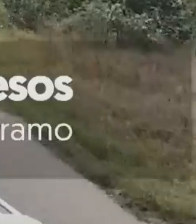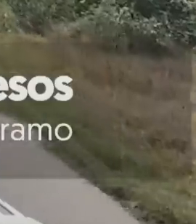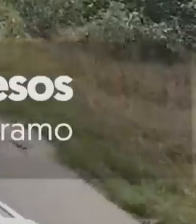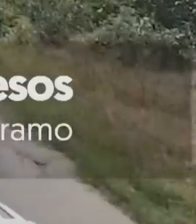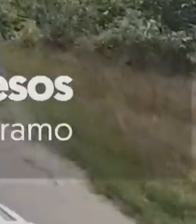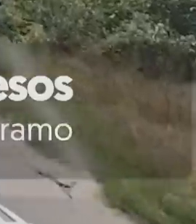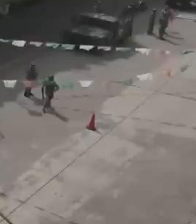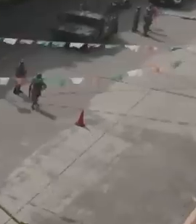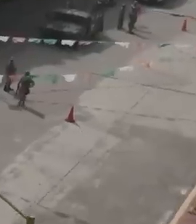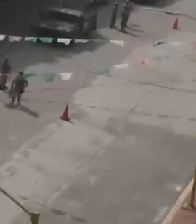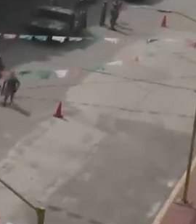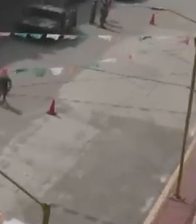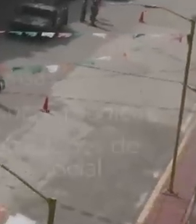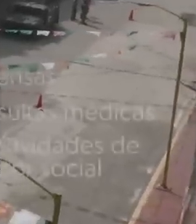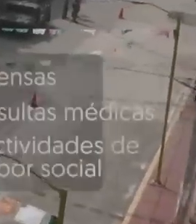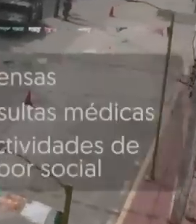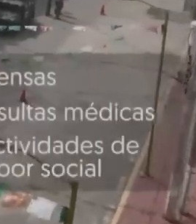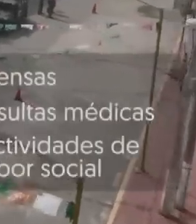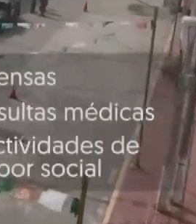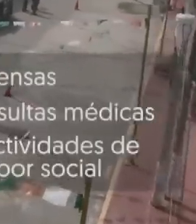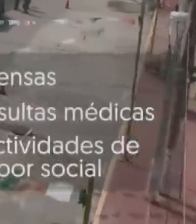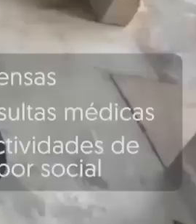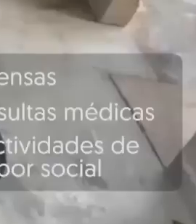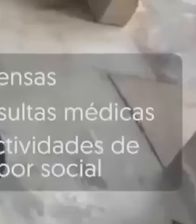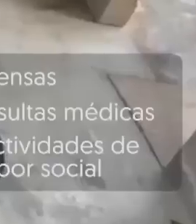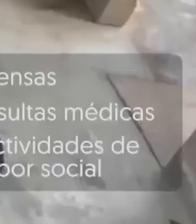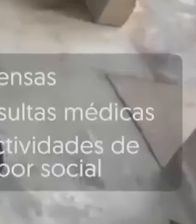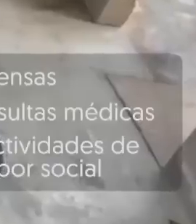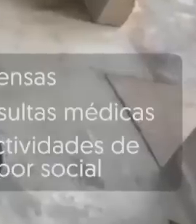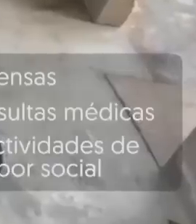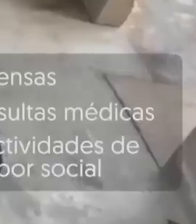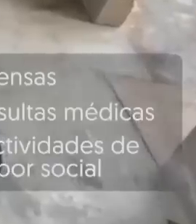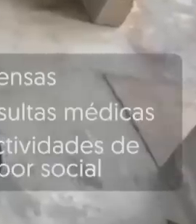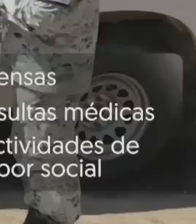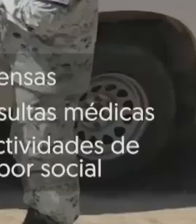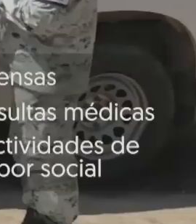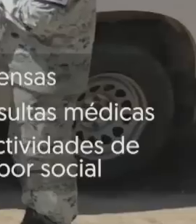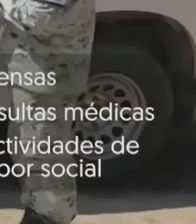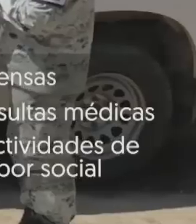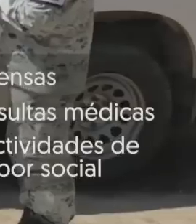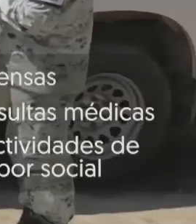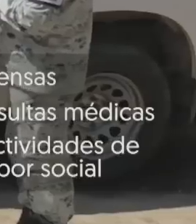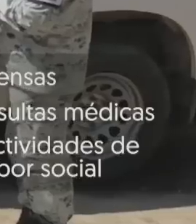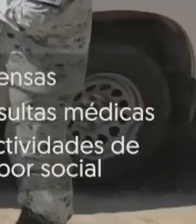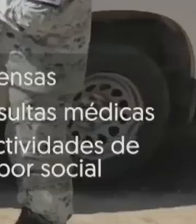en Michoacán Los conflictos sociales en los municipios de frontera Comalapa y pantelo Chiapas